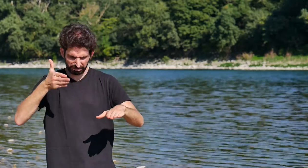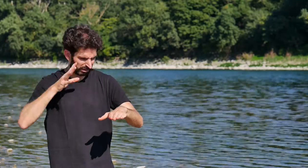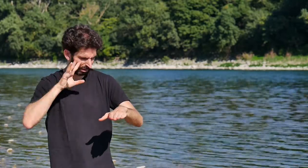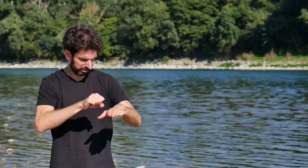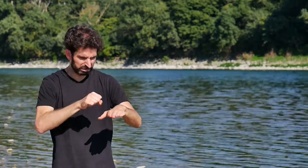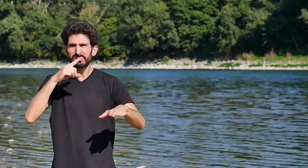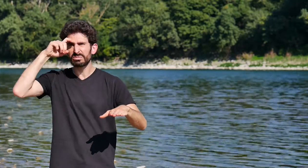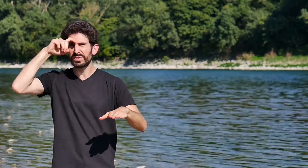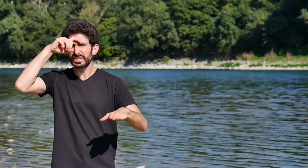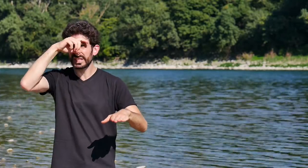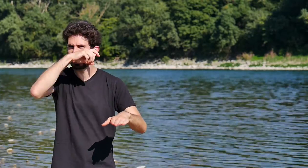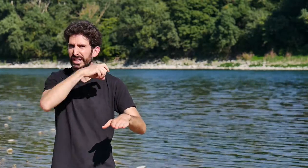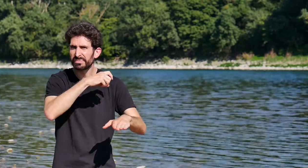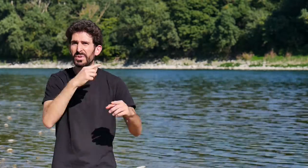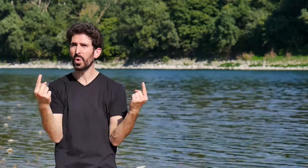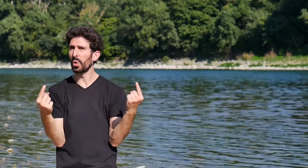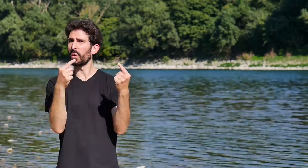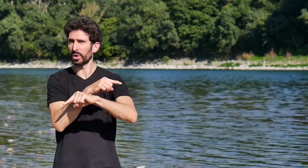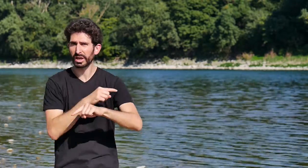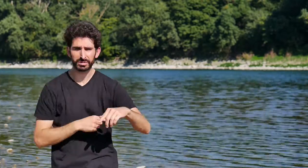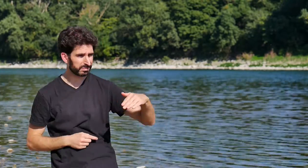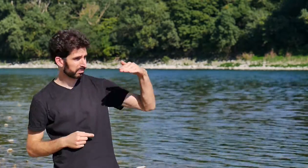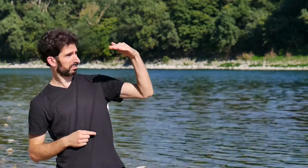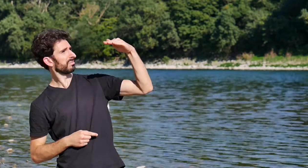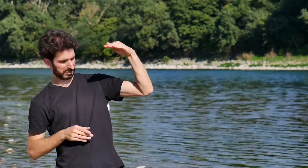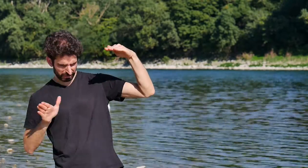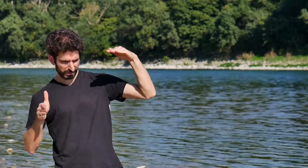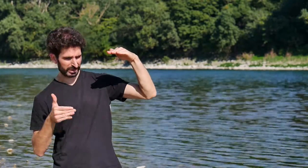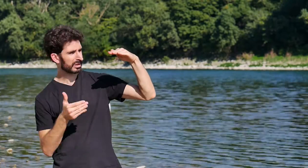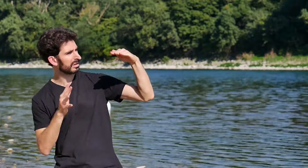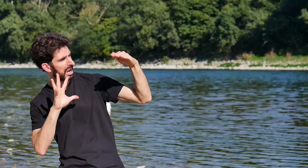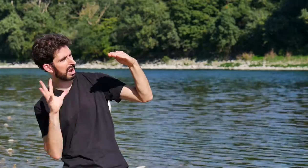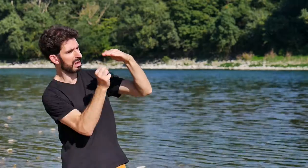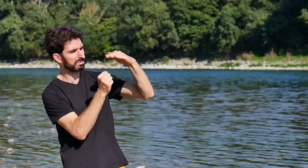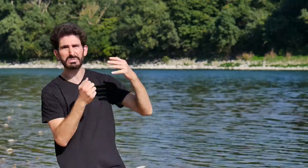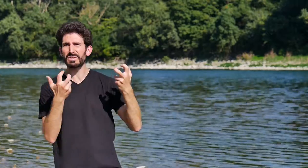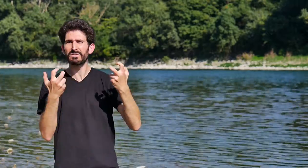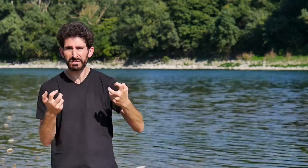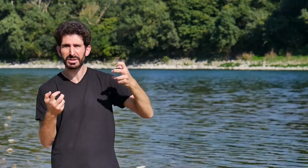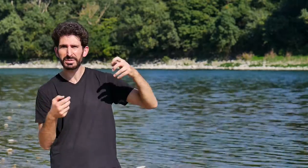qui devient alors difficile à apercevoir. Au contraire, un poisson sous la raie veut la manger.